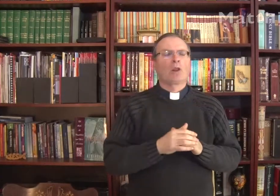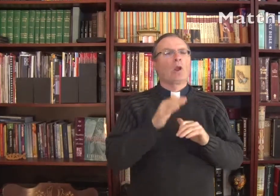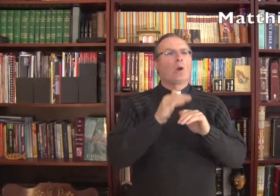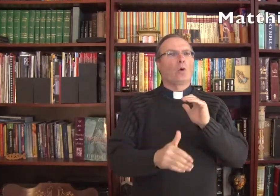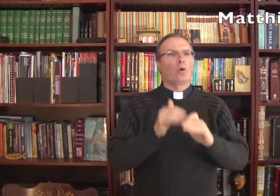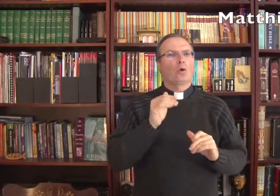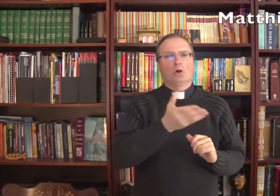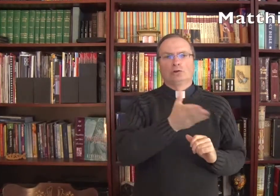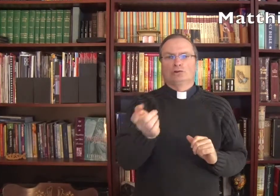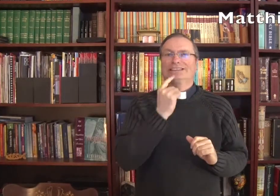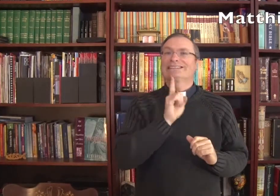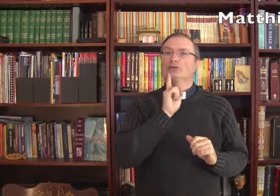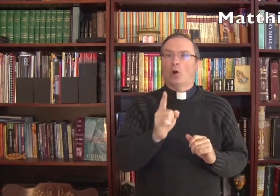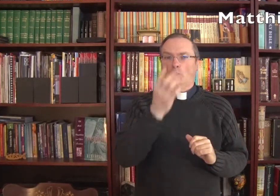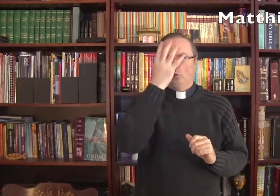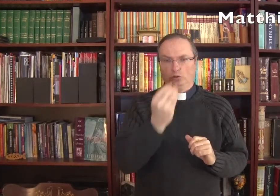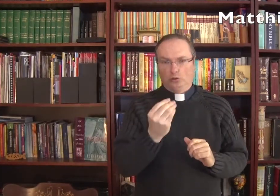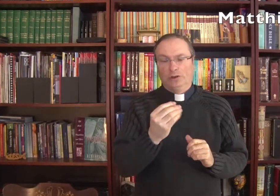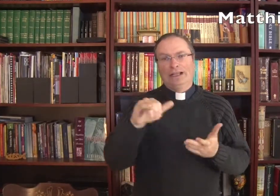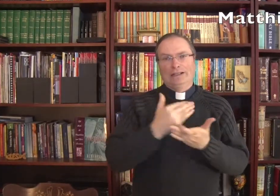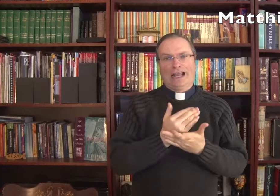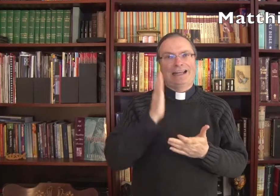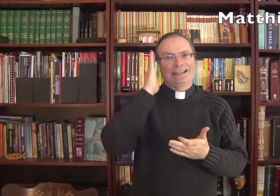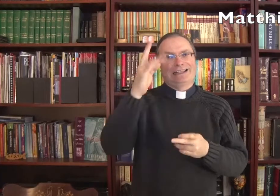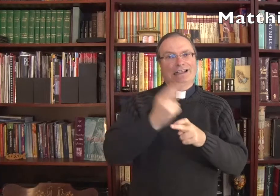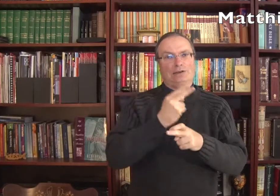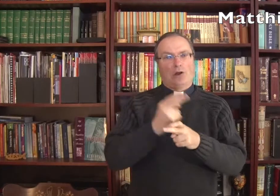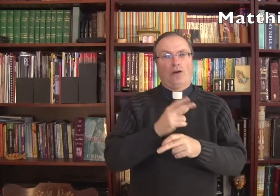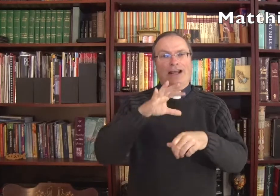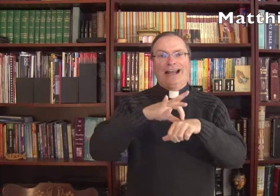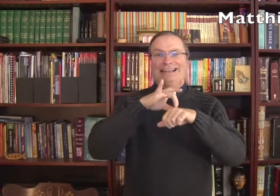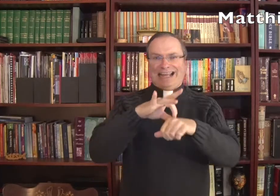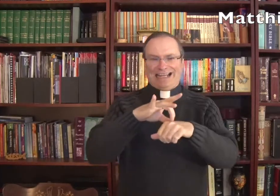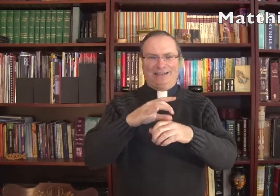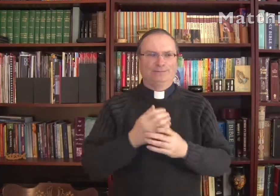Heureux ceux qui sont doux, car ils hériteront la terre!